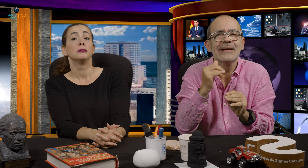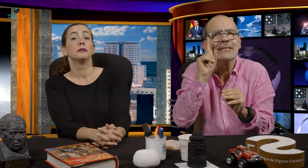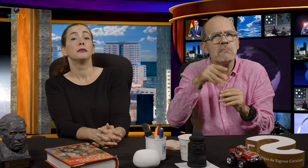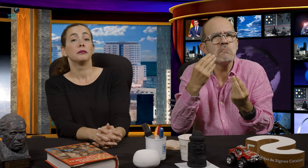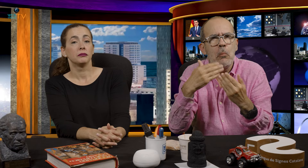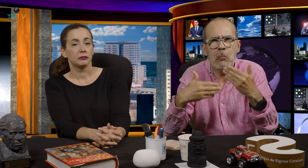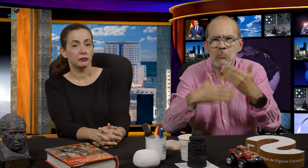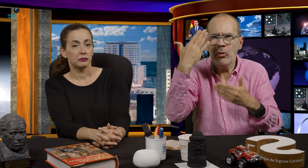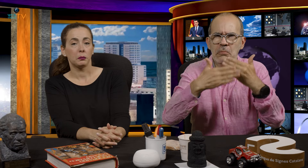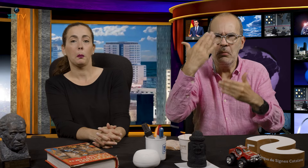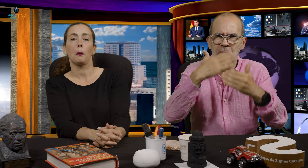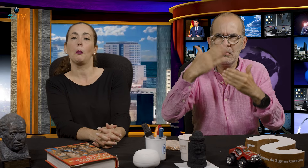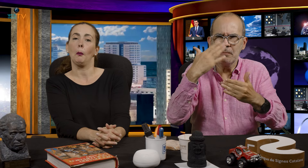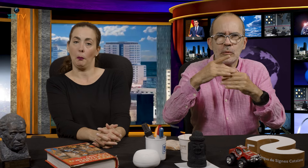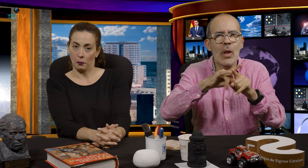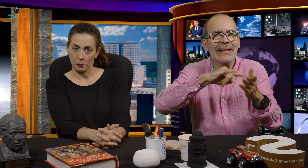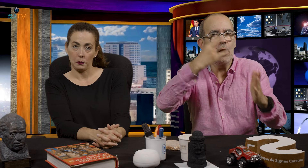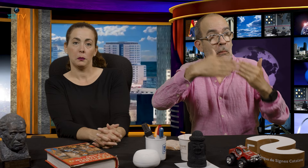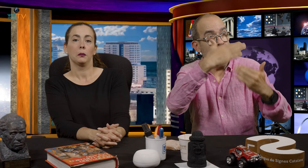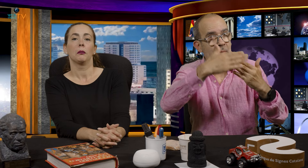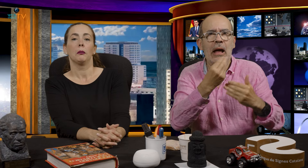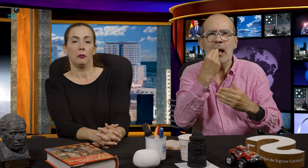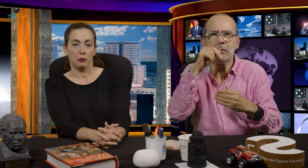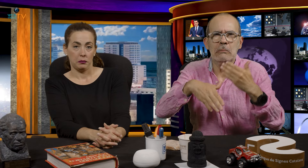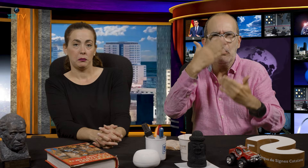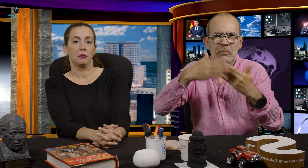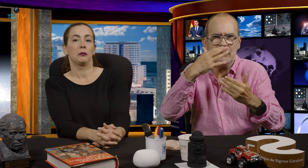como la tecnología que usan ahí. Todo muy moderno.